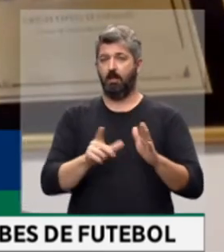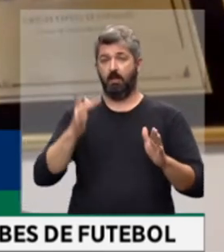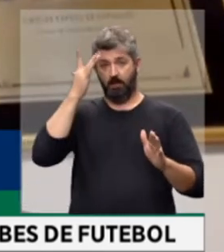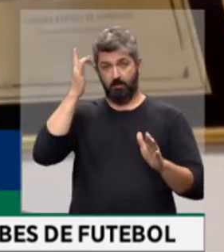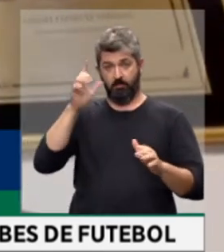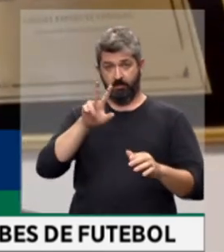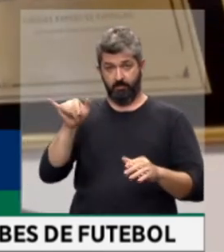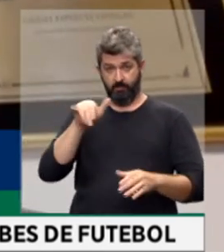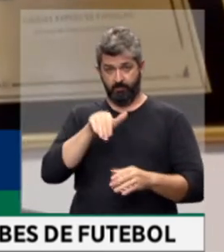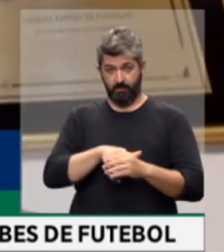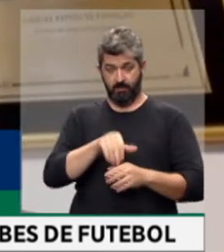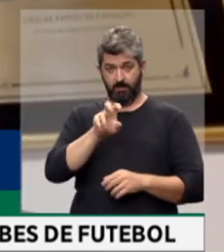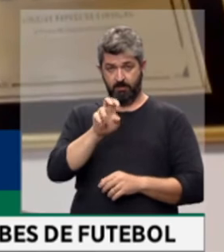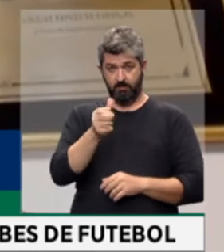REPUBLICANOS VOTA NÃO. PORÉ M... O PROJETO DE LEI QUE